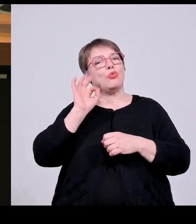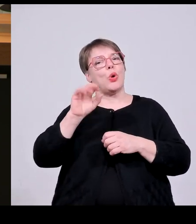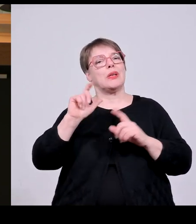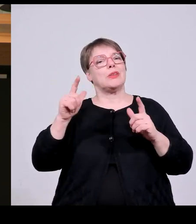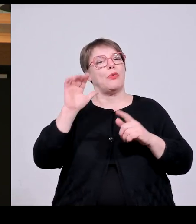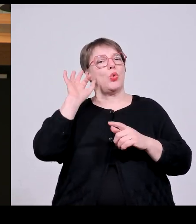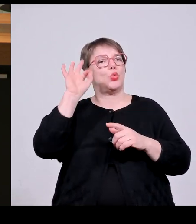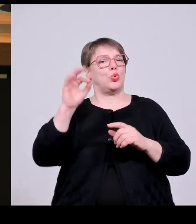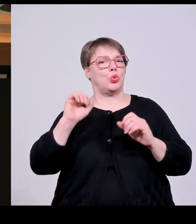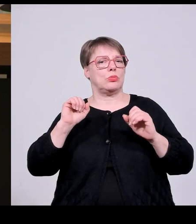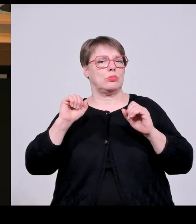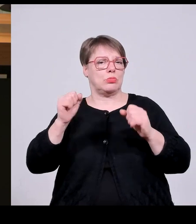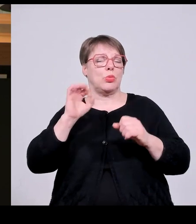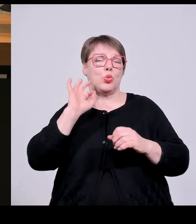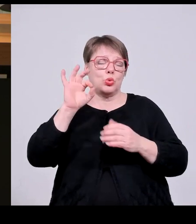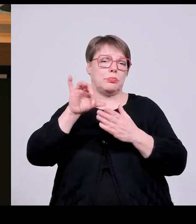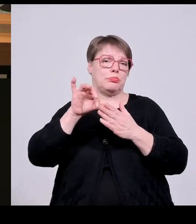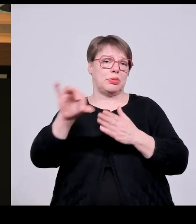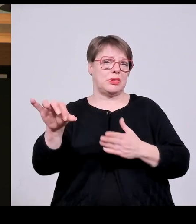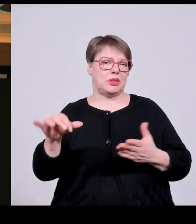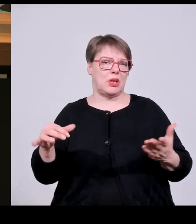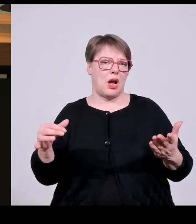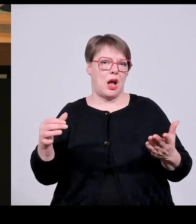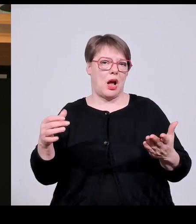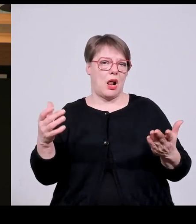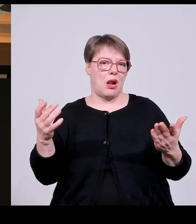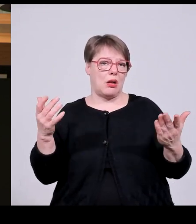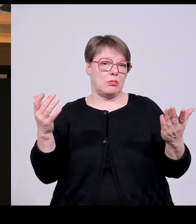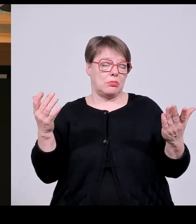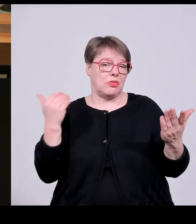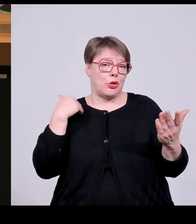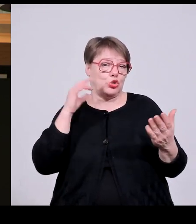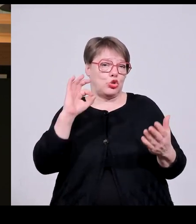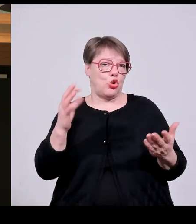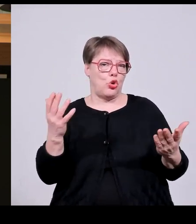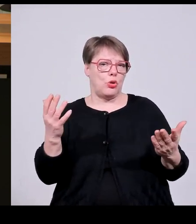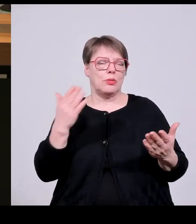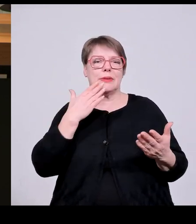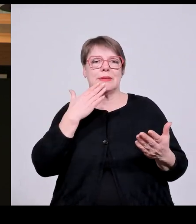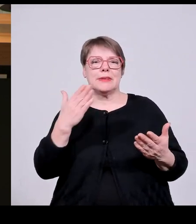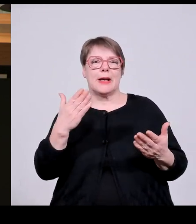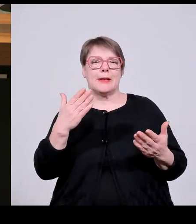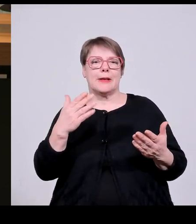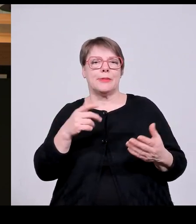. Aber wahrscheinlich ist es auch in der Koalition so, dass sie nur noch ganz wenige gemeinsame Nenner haben und